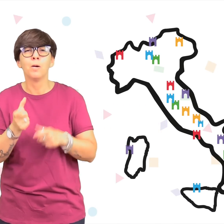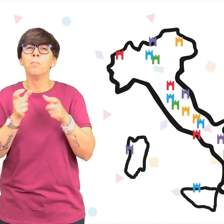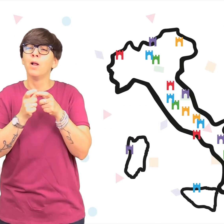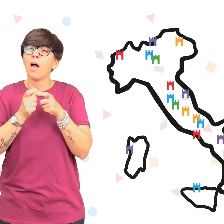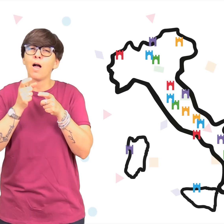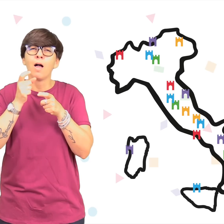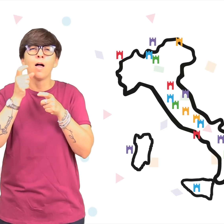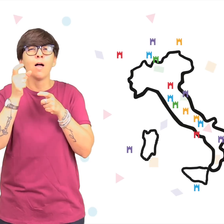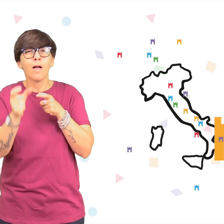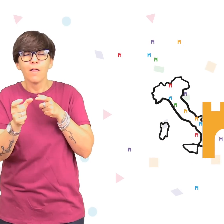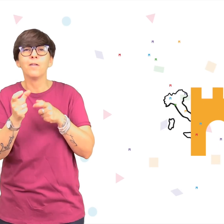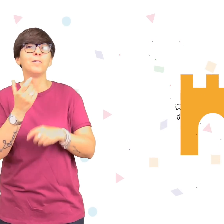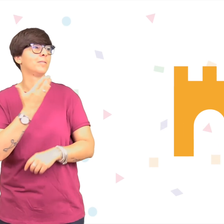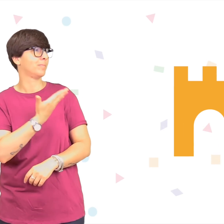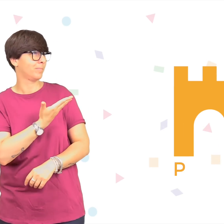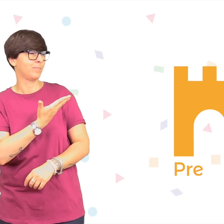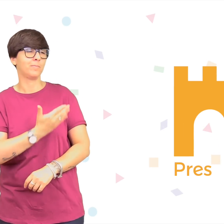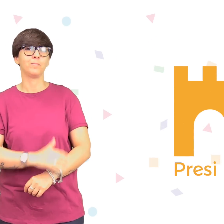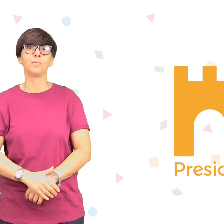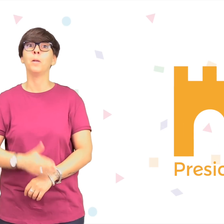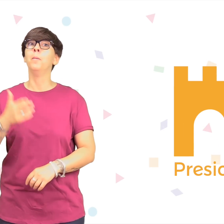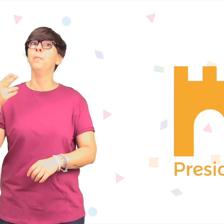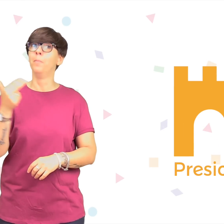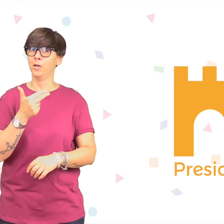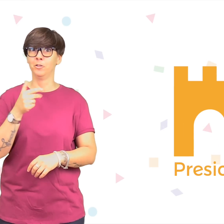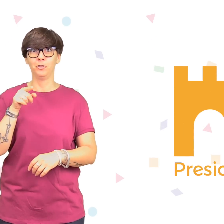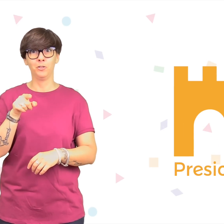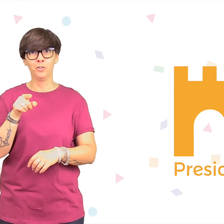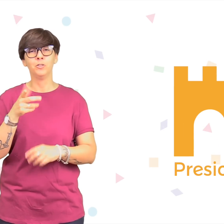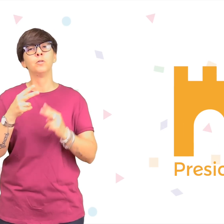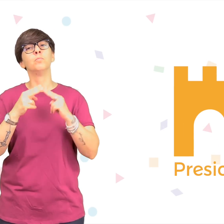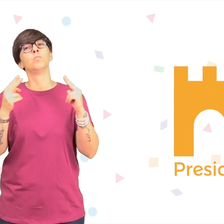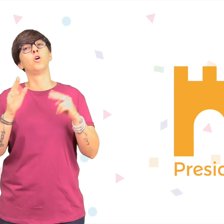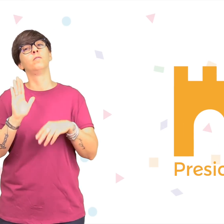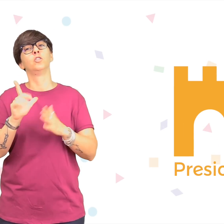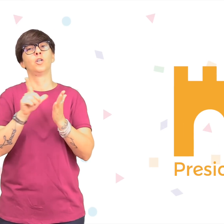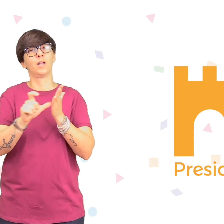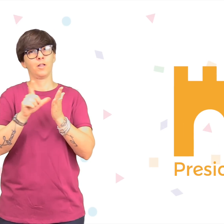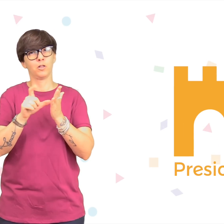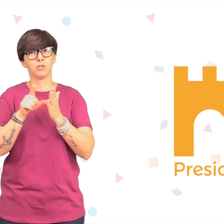Questa volta andremo a Presicce, un piccolo borgo in provincia di Lecce